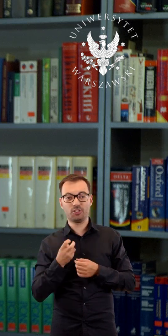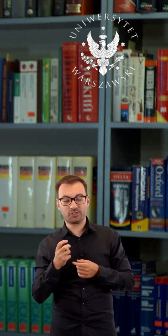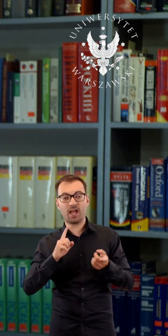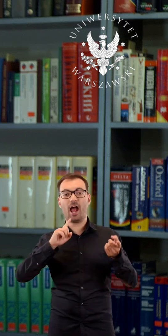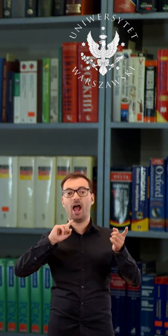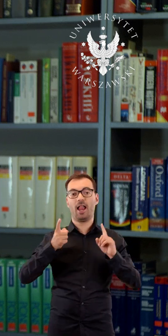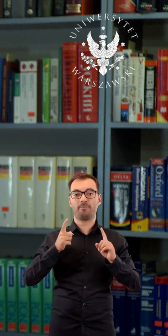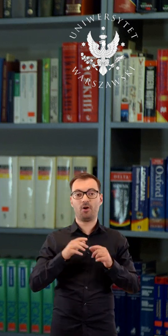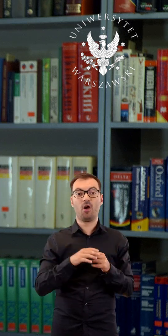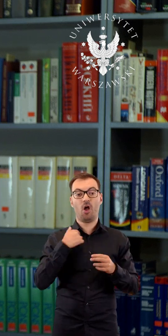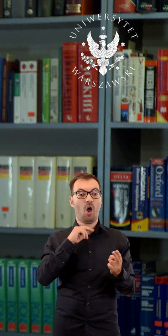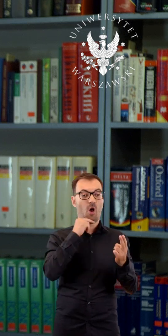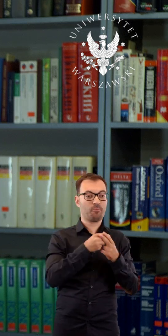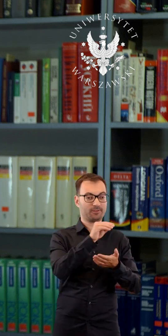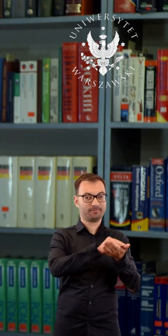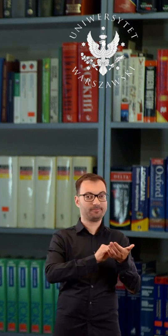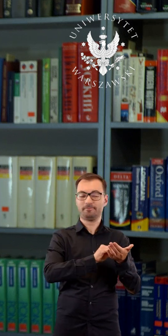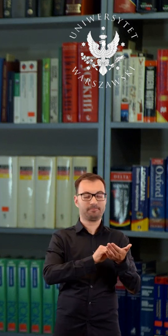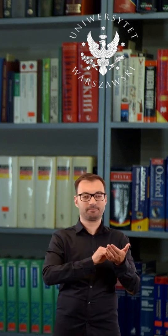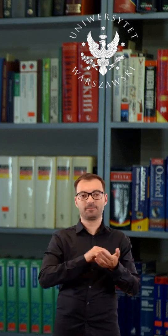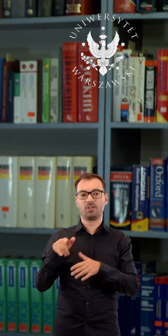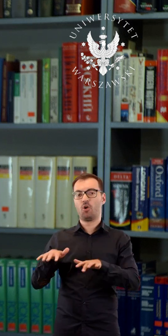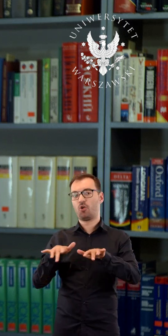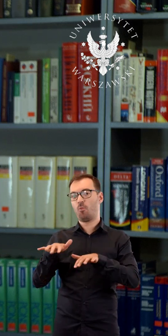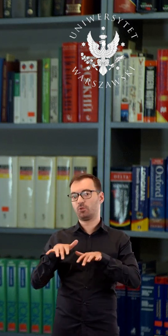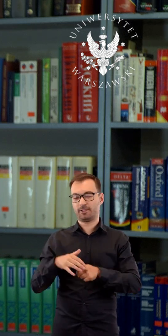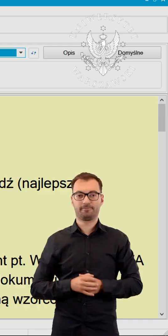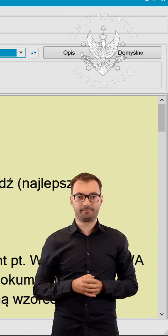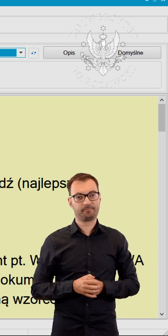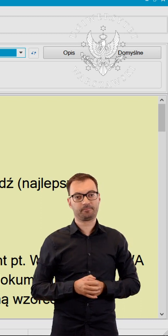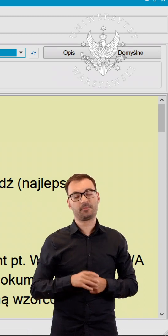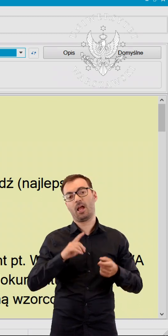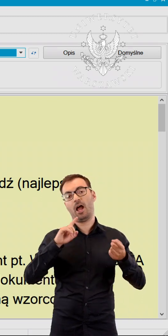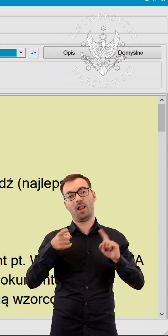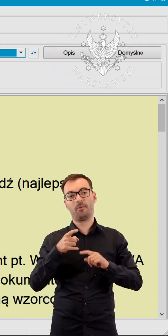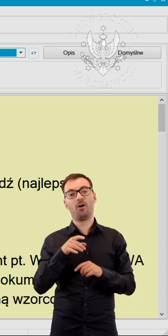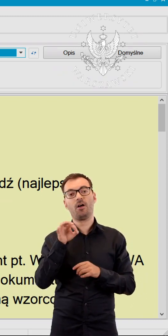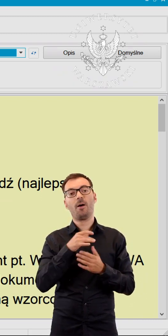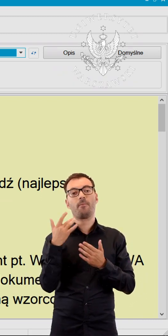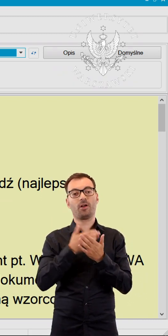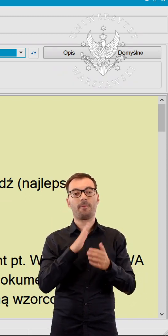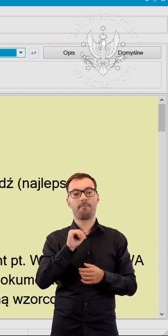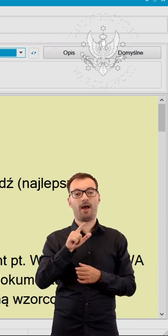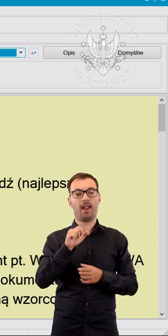lub z możliwością pisania odpowiedzi nie na papierowej karcie, tylko na komputerze czy też z wykorzystaniem programu Balabolka,